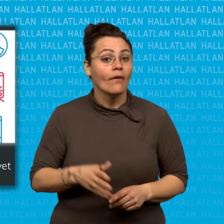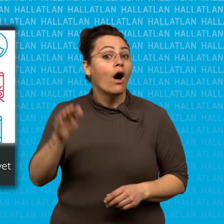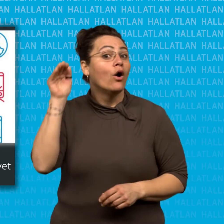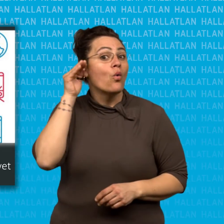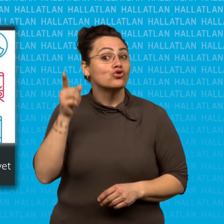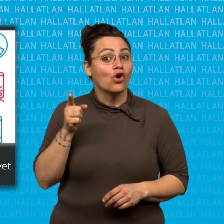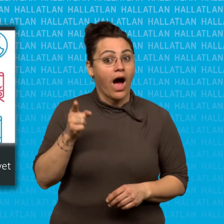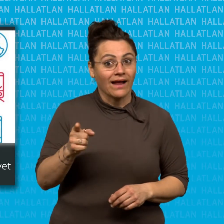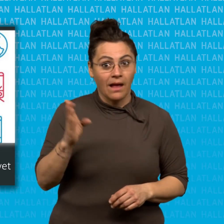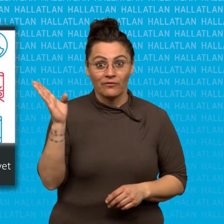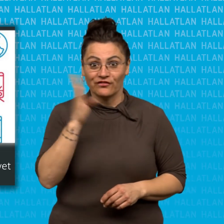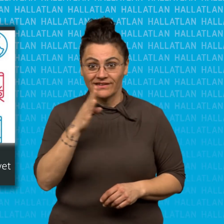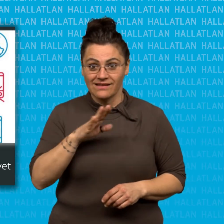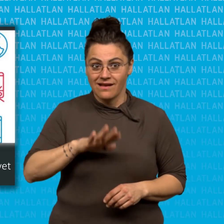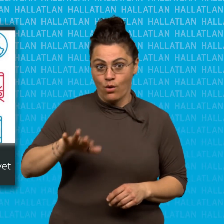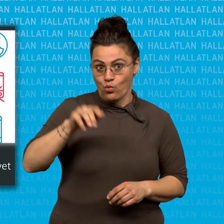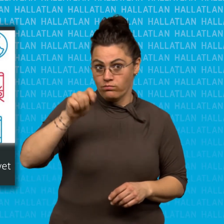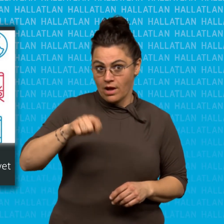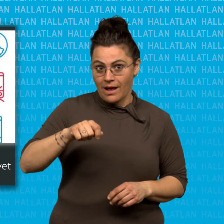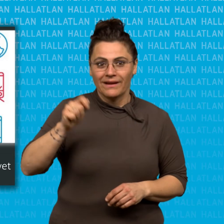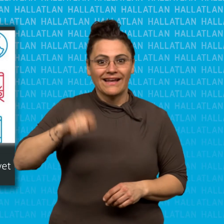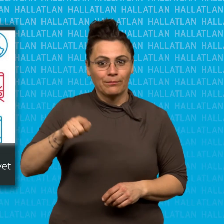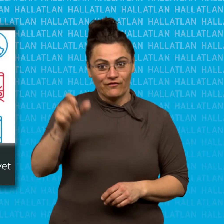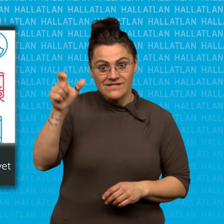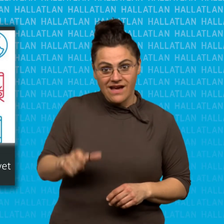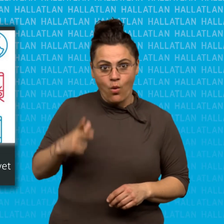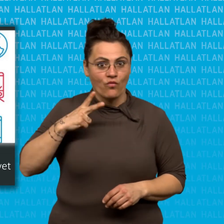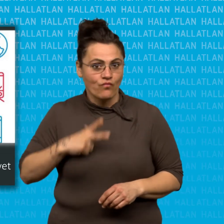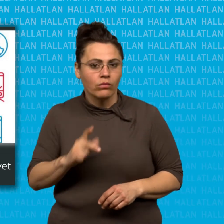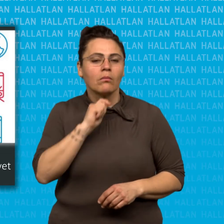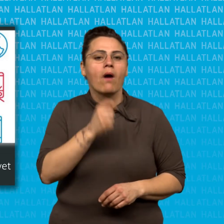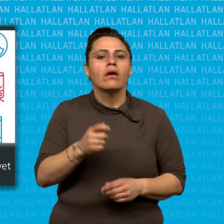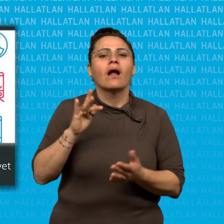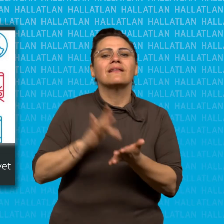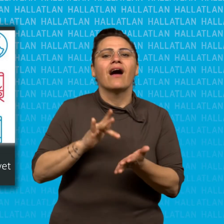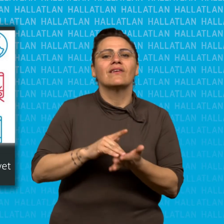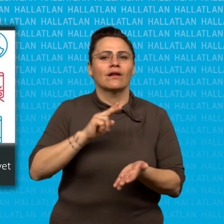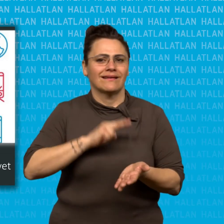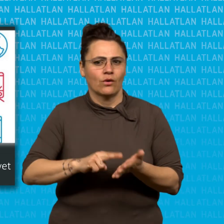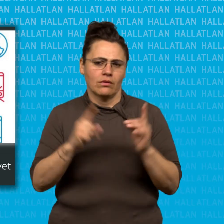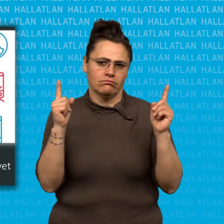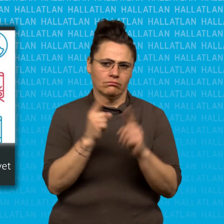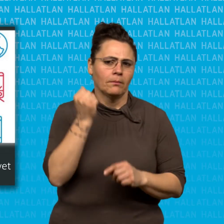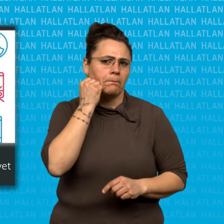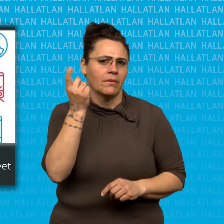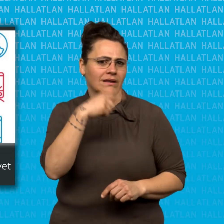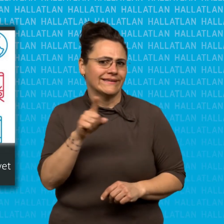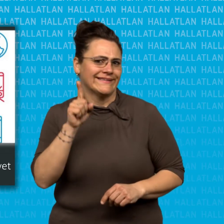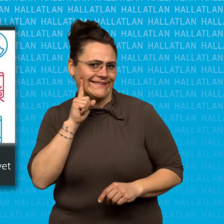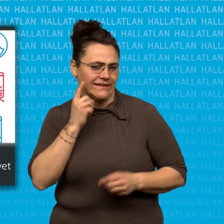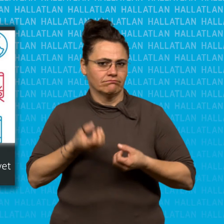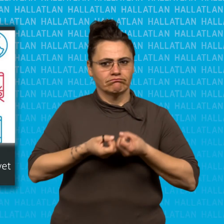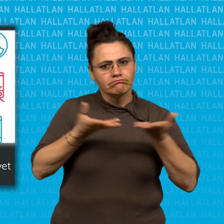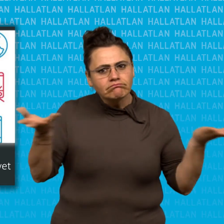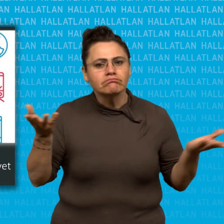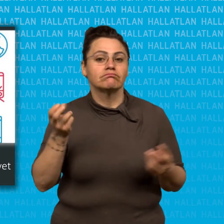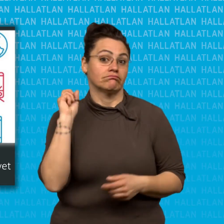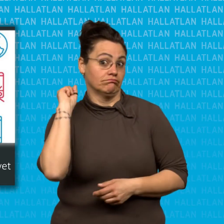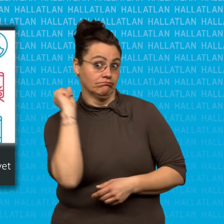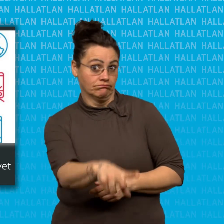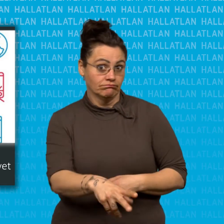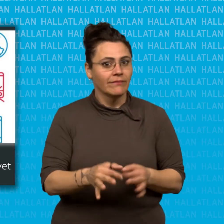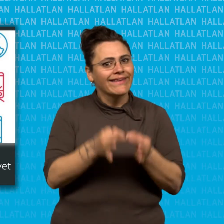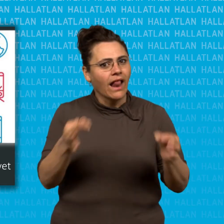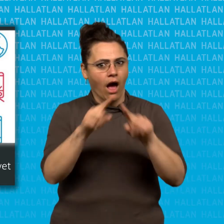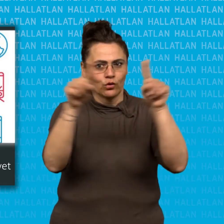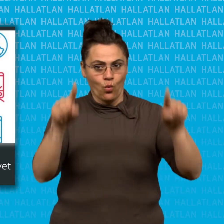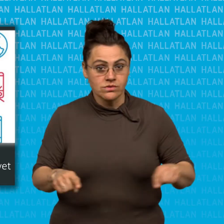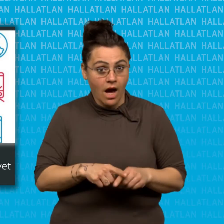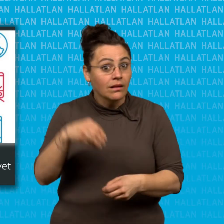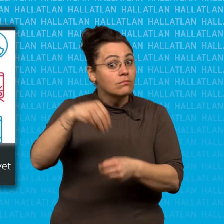Kósa Ádám fideszes EP-képviselő az MTI-hez eljuttatott nyilatkozatában kijelentette,